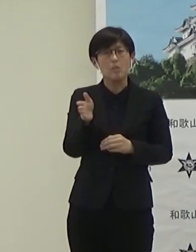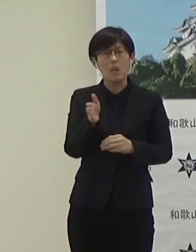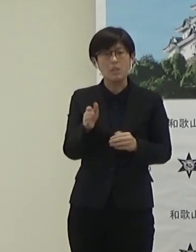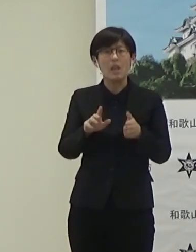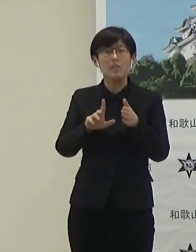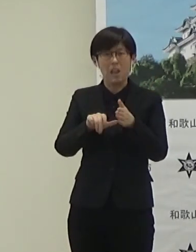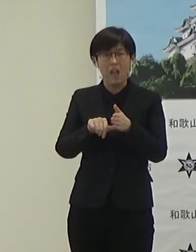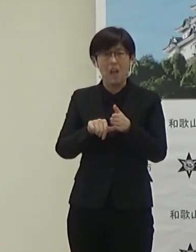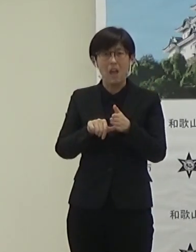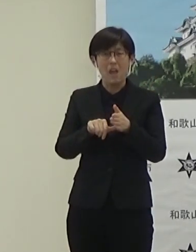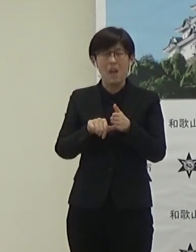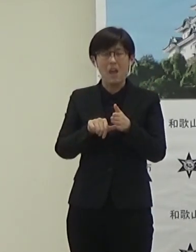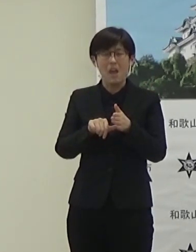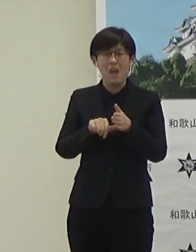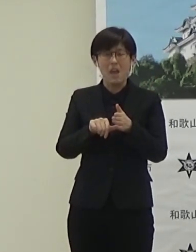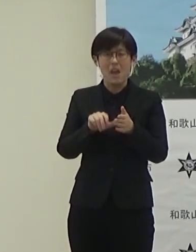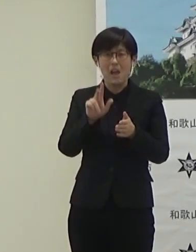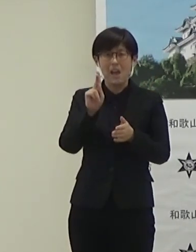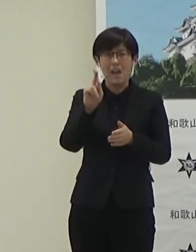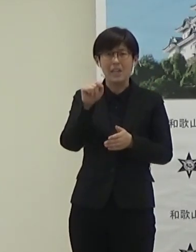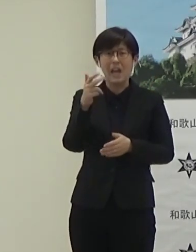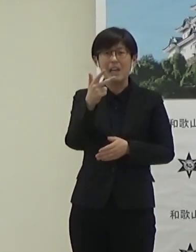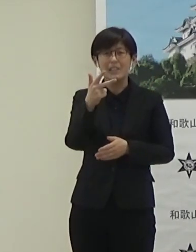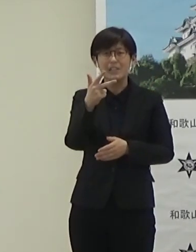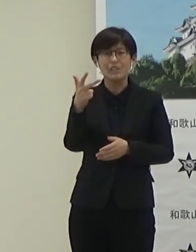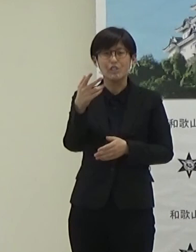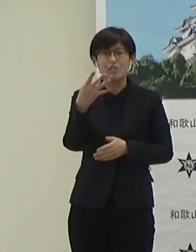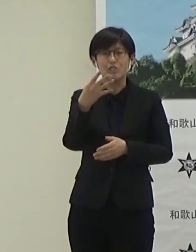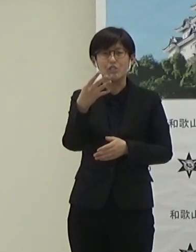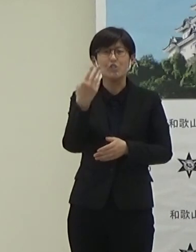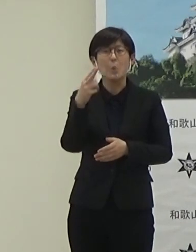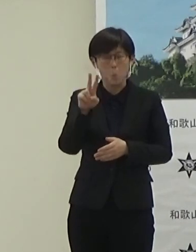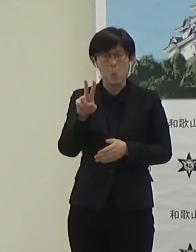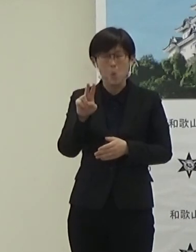だいたいできてます それも自動車専用道路で環状する